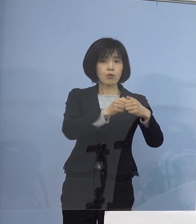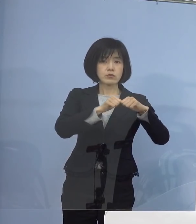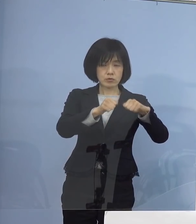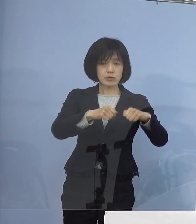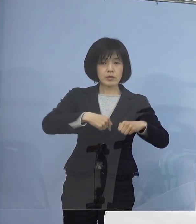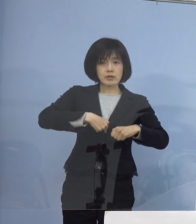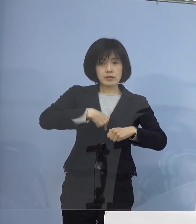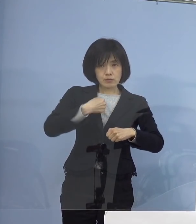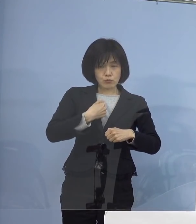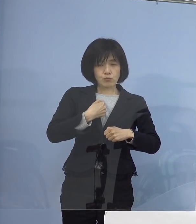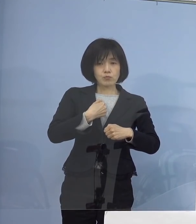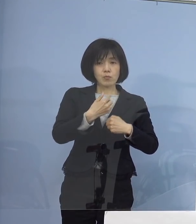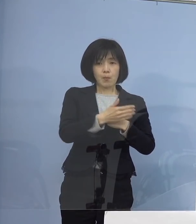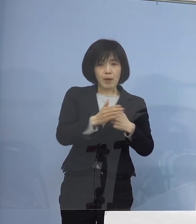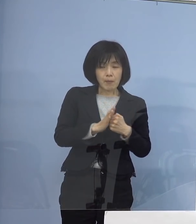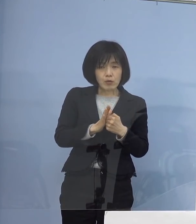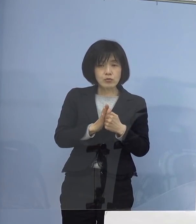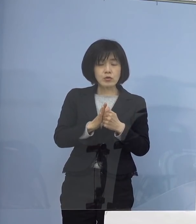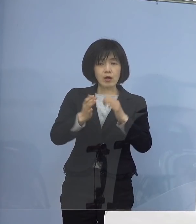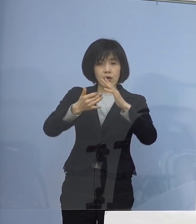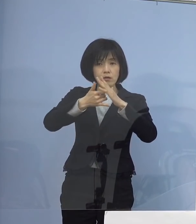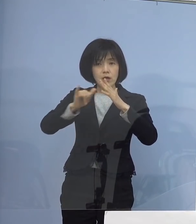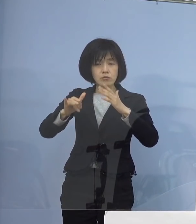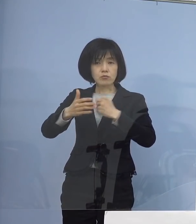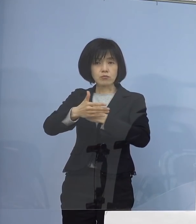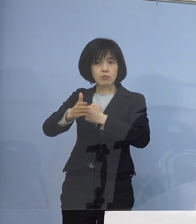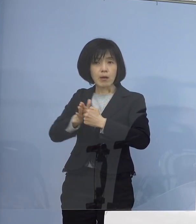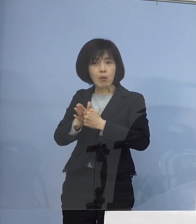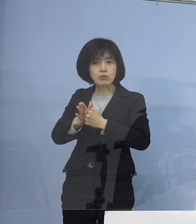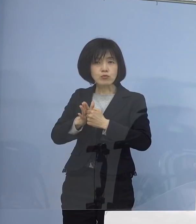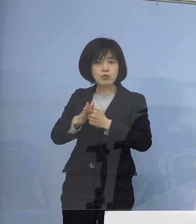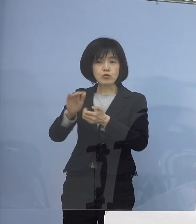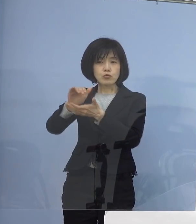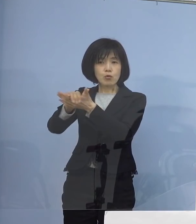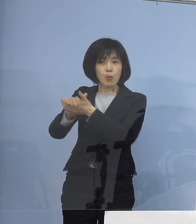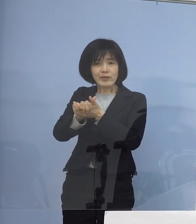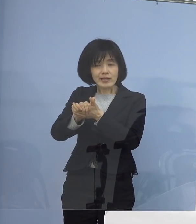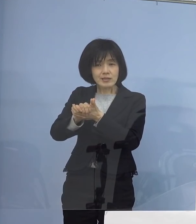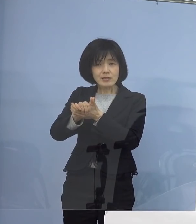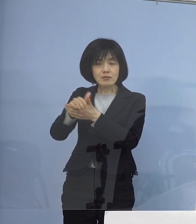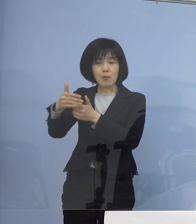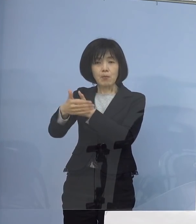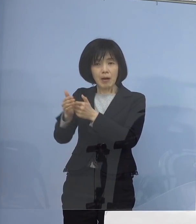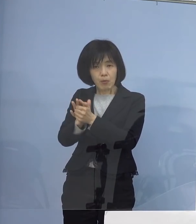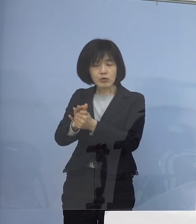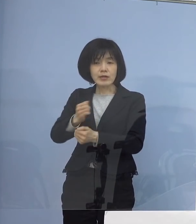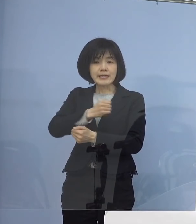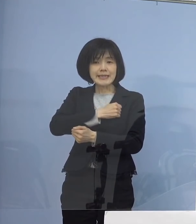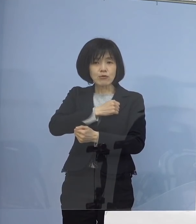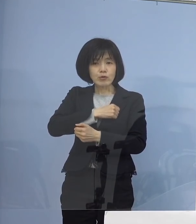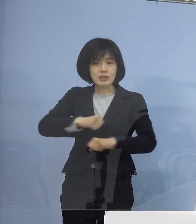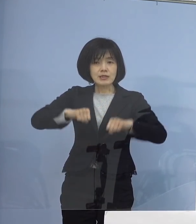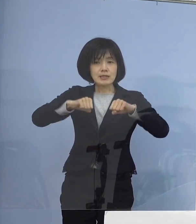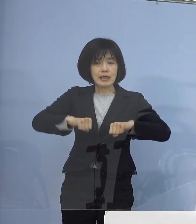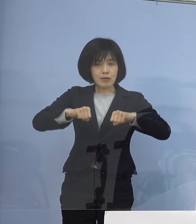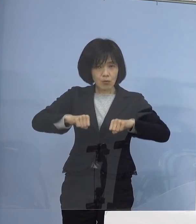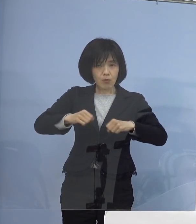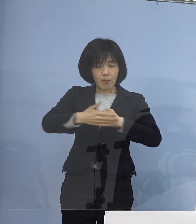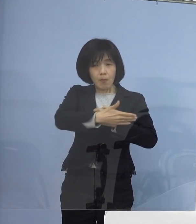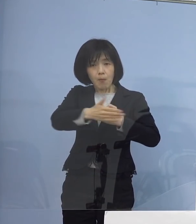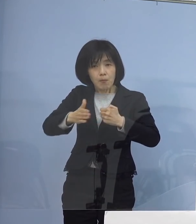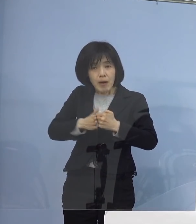そして大切なご家族 またご友人の命と健康をしっかりと守るための行動